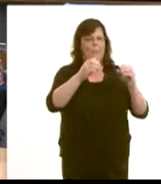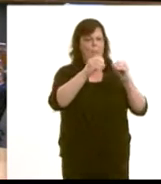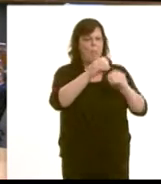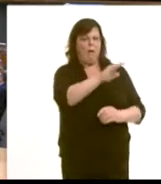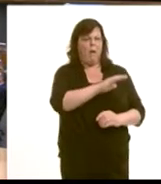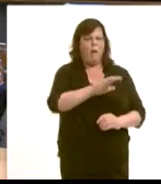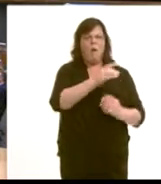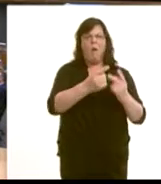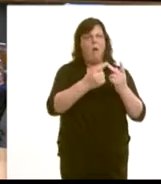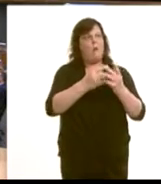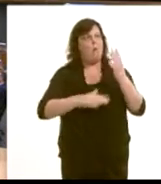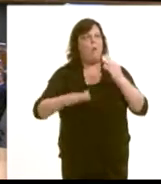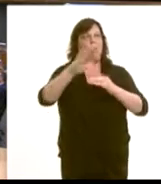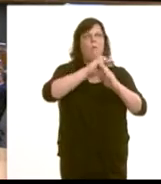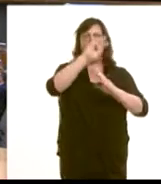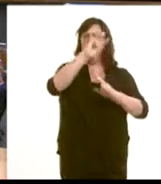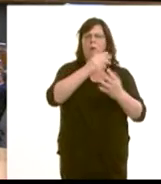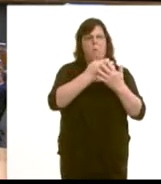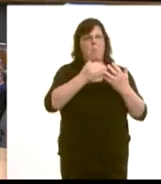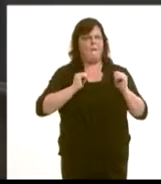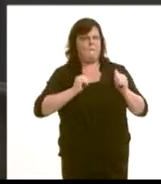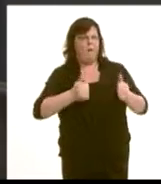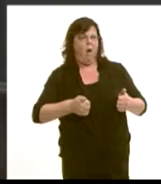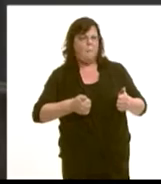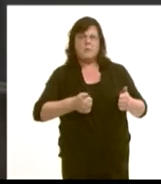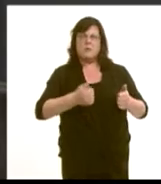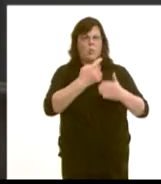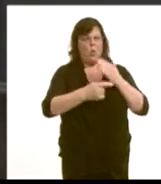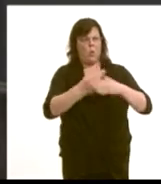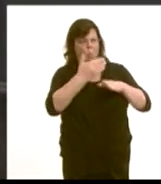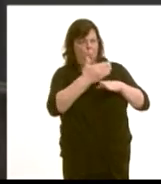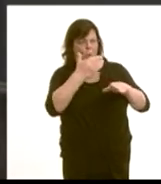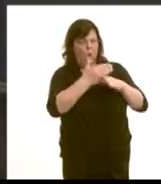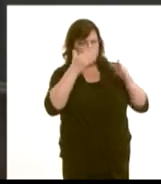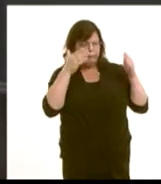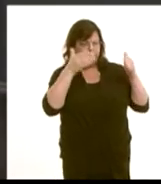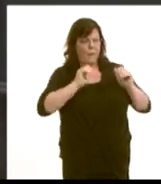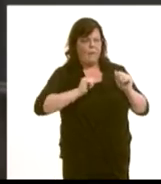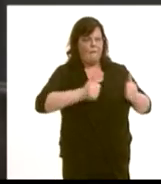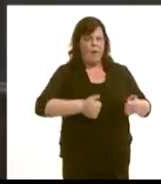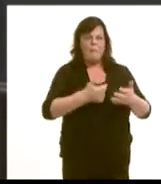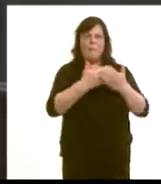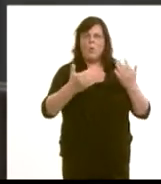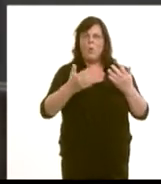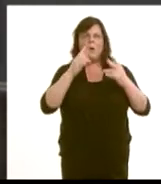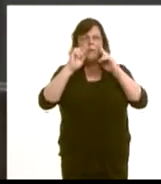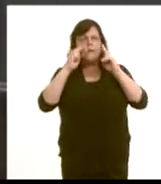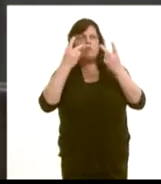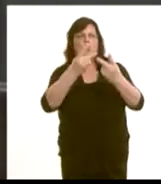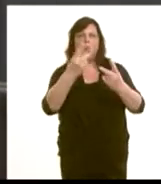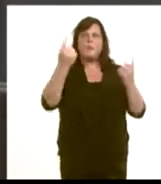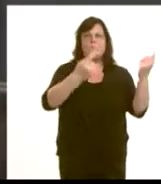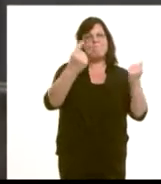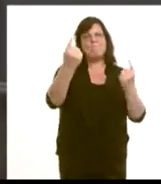gyfreithiau na fyddent yn cael eu cadw yn y pen draw. Eluned Morgan: Mae nifer o ffermwyr yn sir Benfro a thu hwnt yng Nghymru eisoes wedi